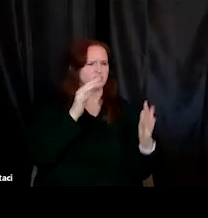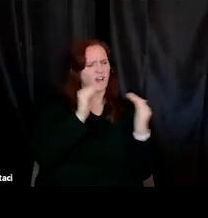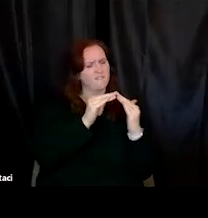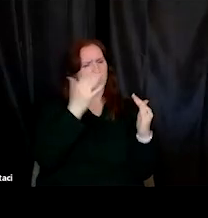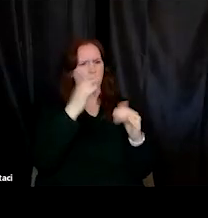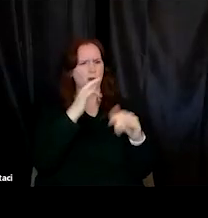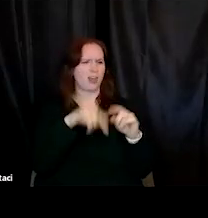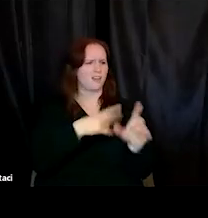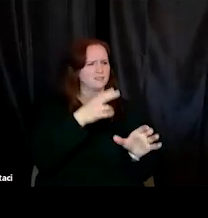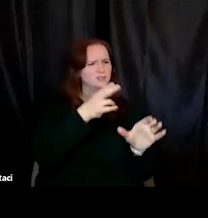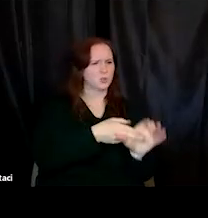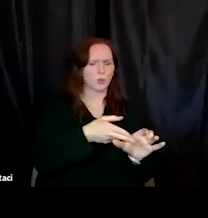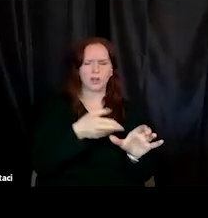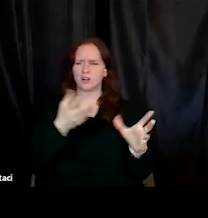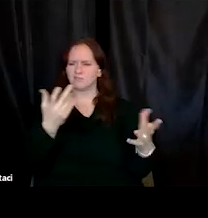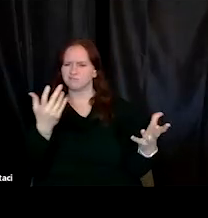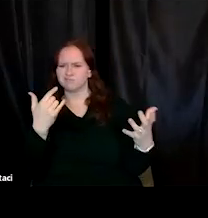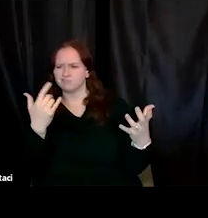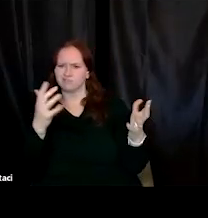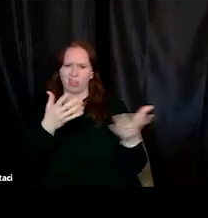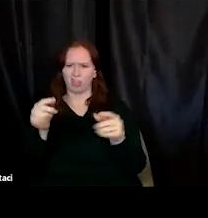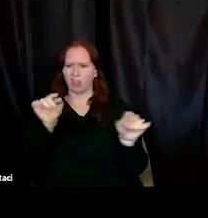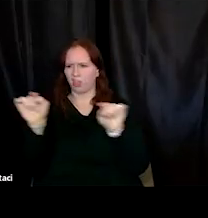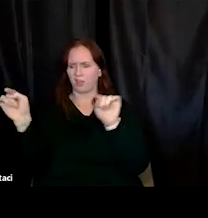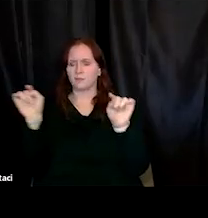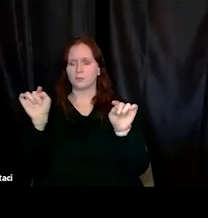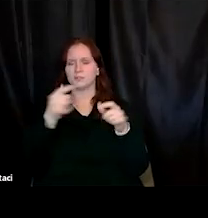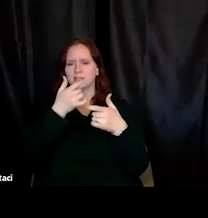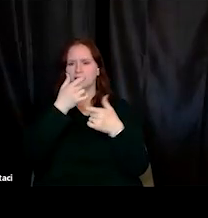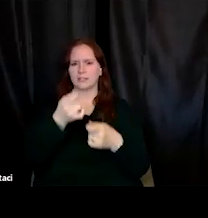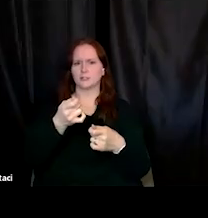y marcar el curso si lo han completado para algunas